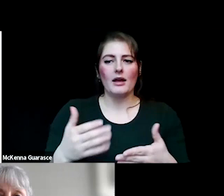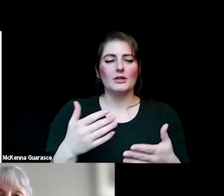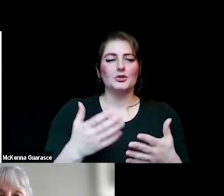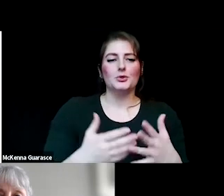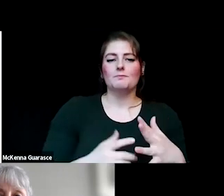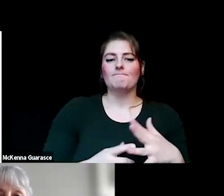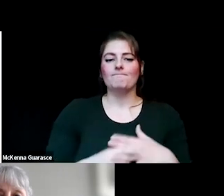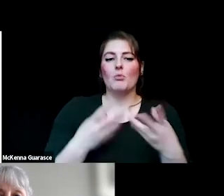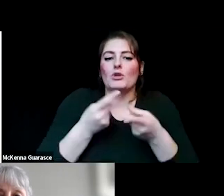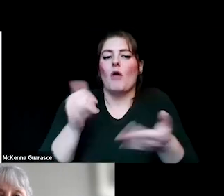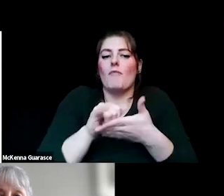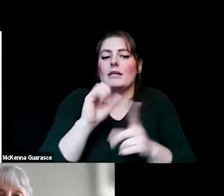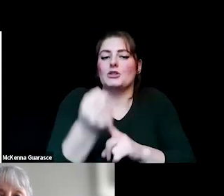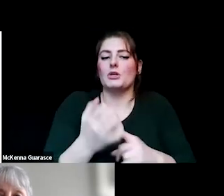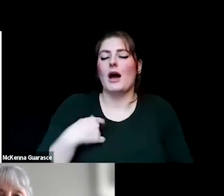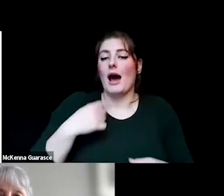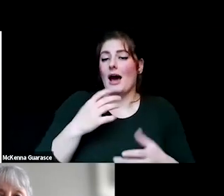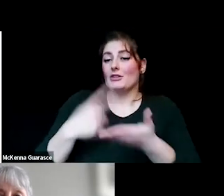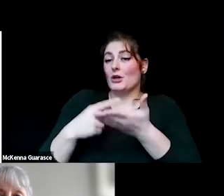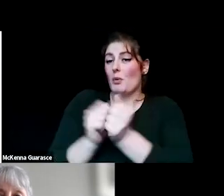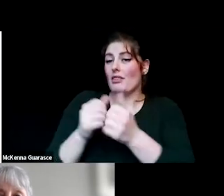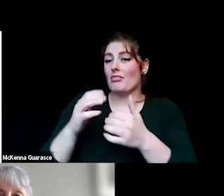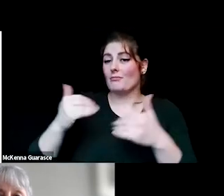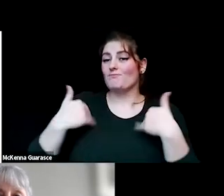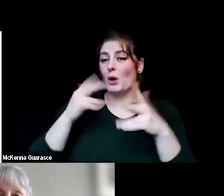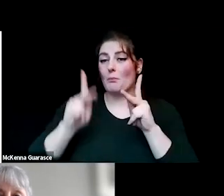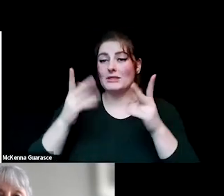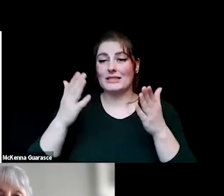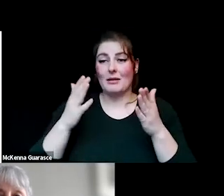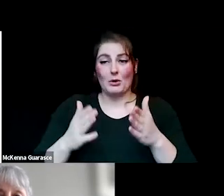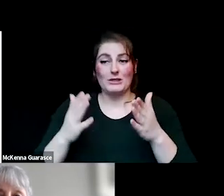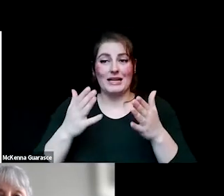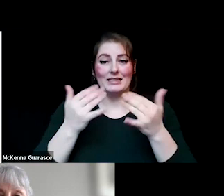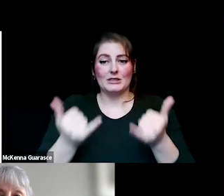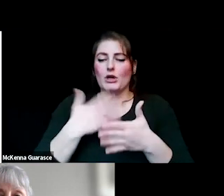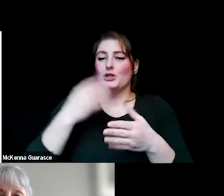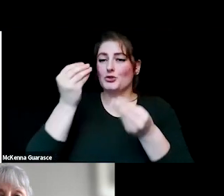Hablé con un joven esta mañana y me dijo que tiene 20 años y dijo, ¿sabes qué?